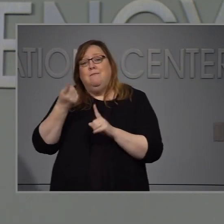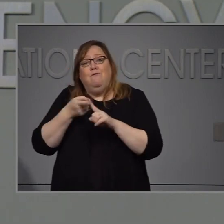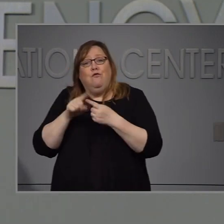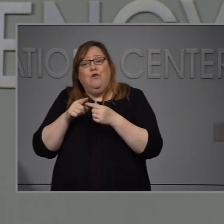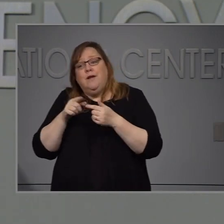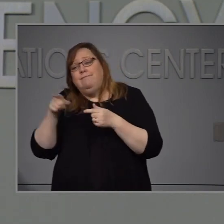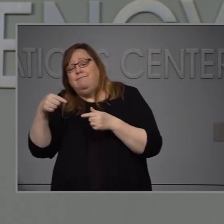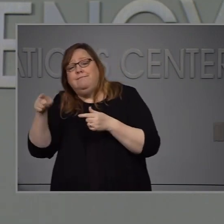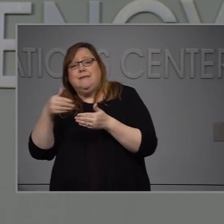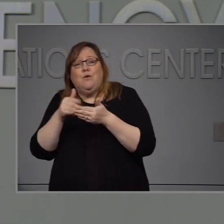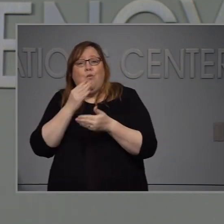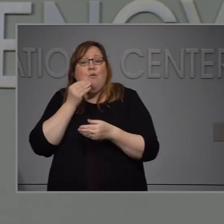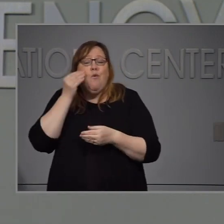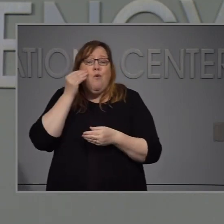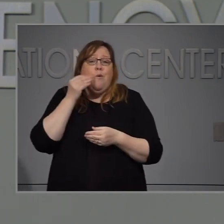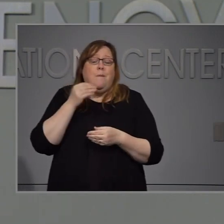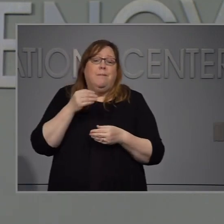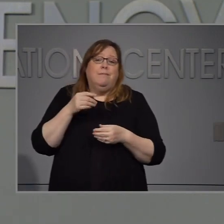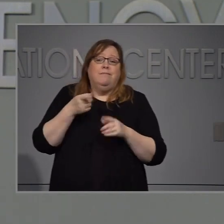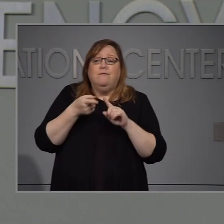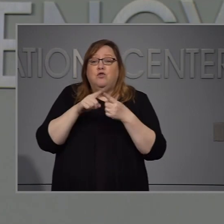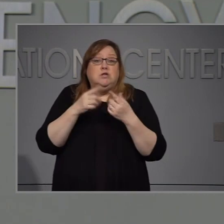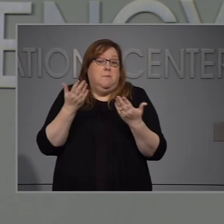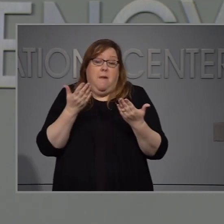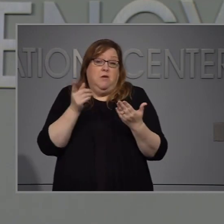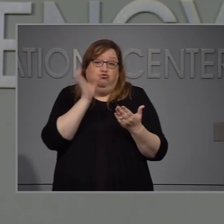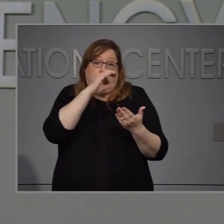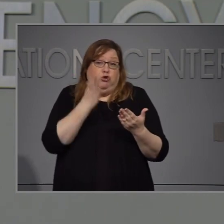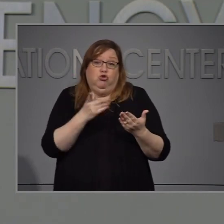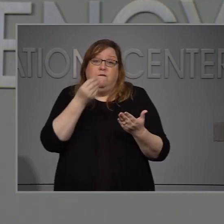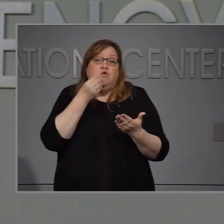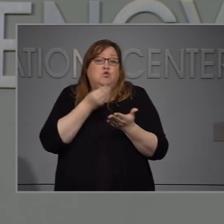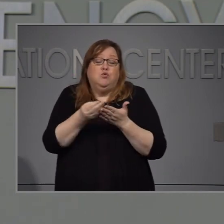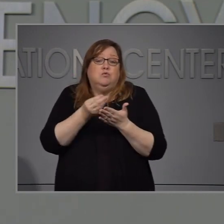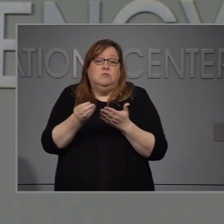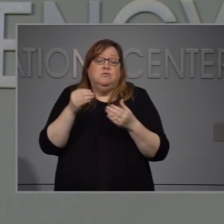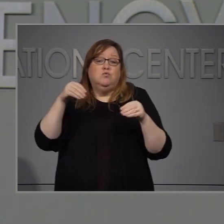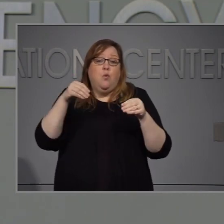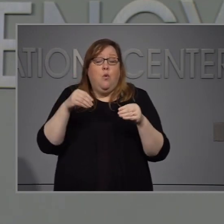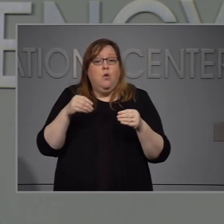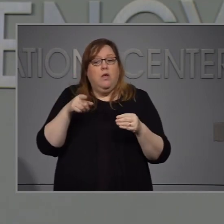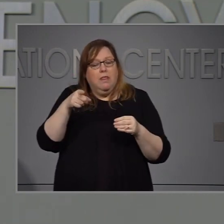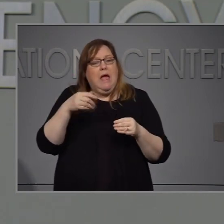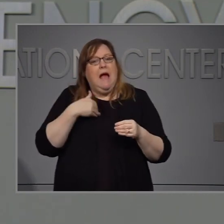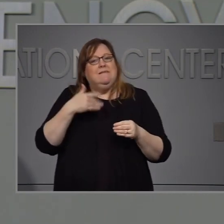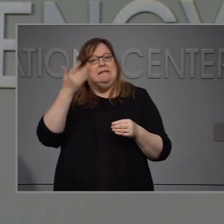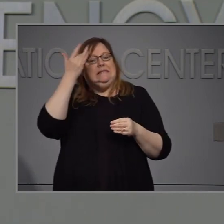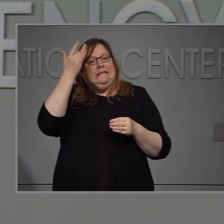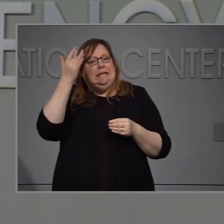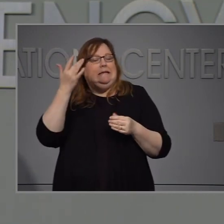en la iglesia, la mejor ni siquiera saben, y luego pasan vas al supermercado, y ahí